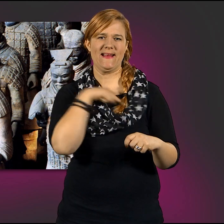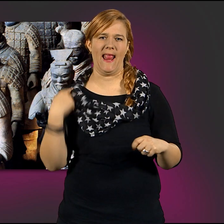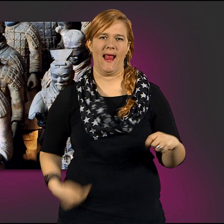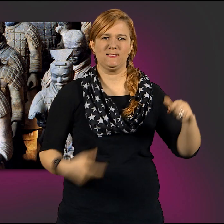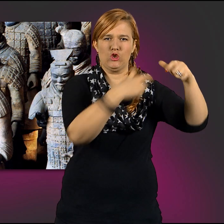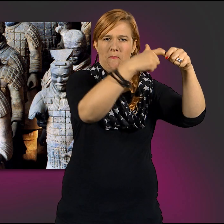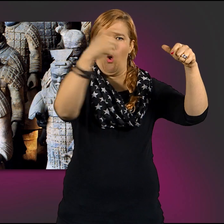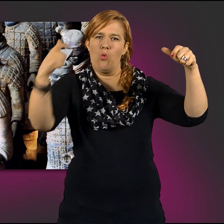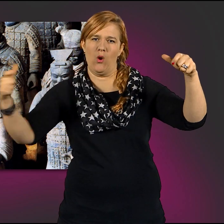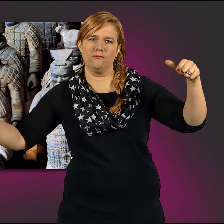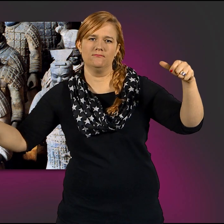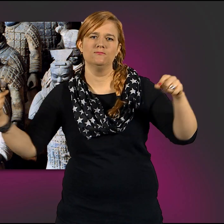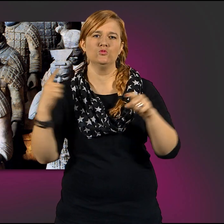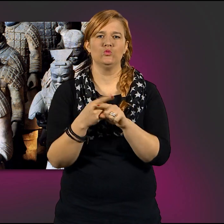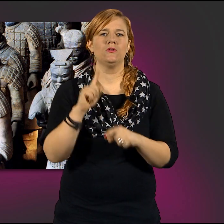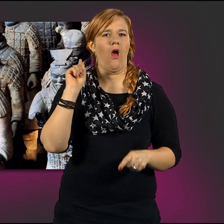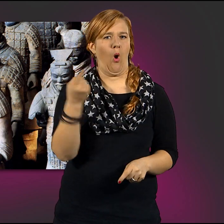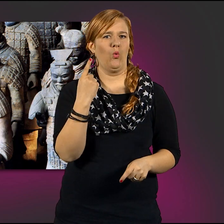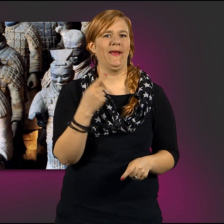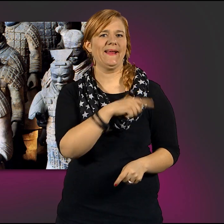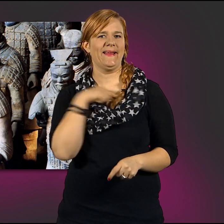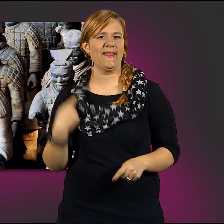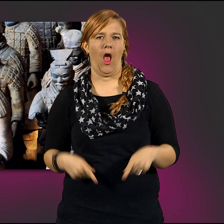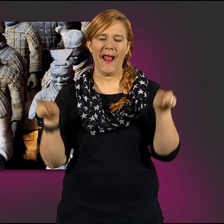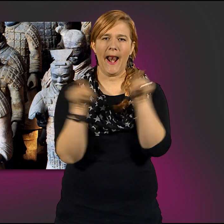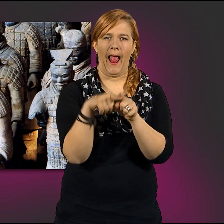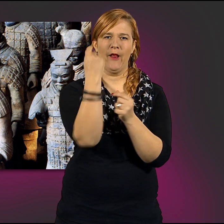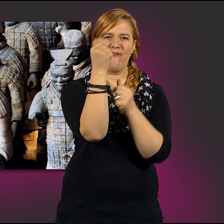Er begann mit dem Bau der chinesischen Mauer